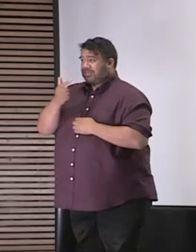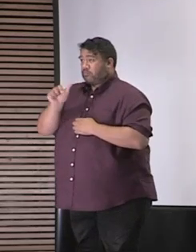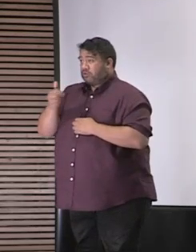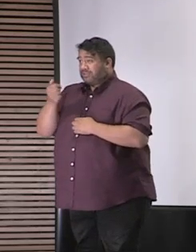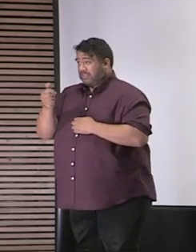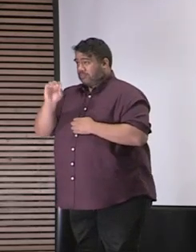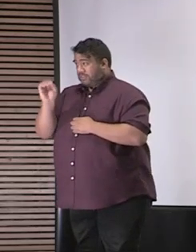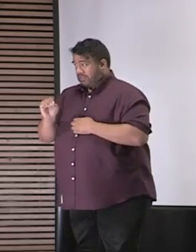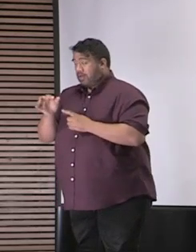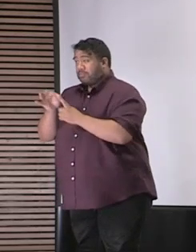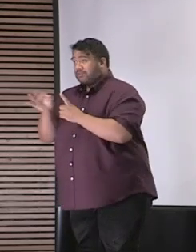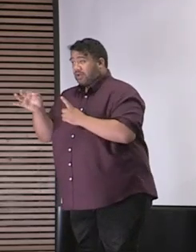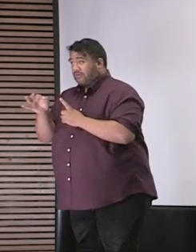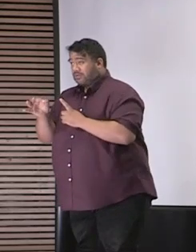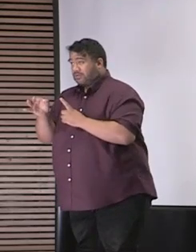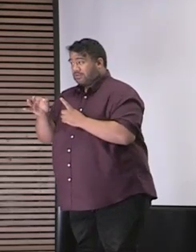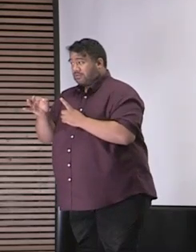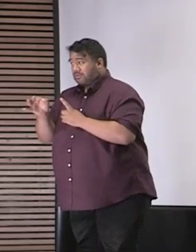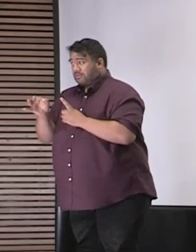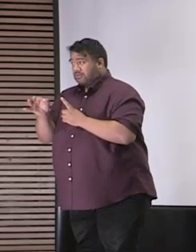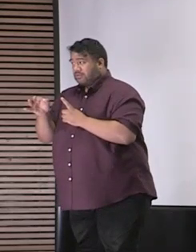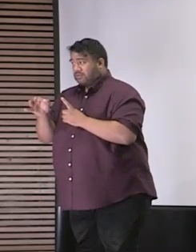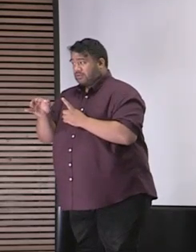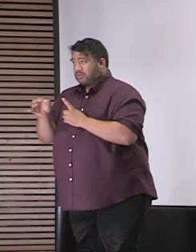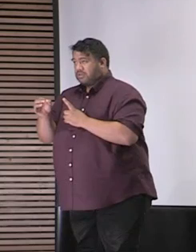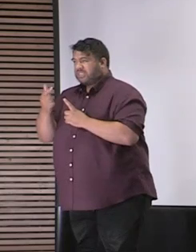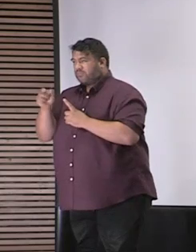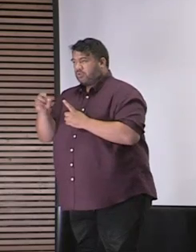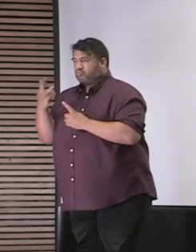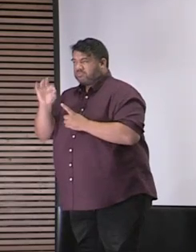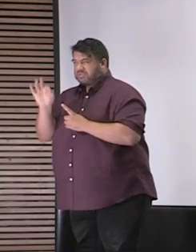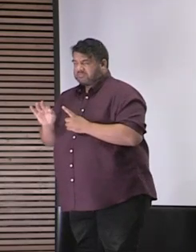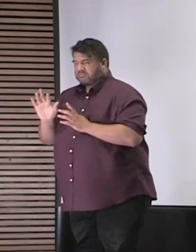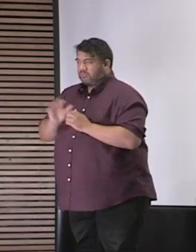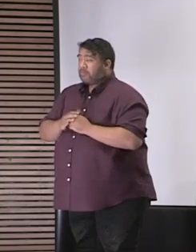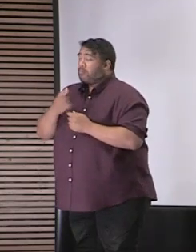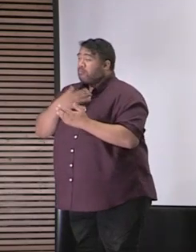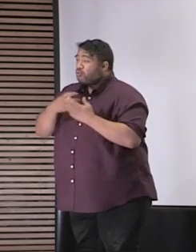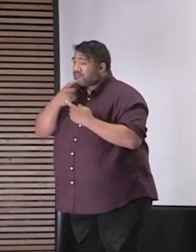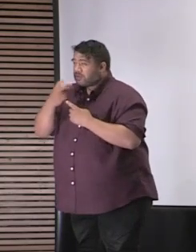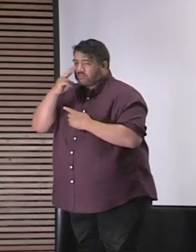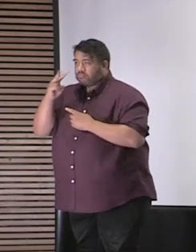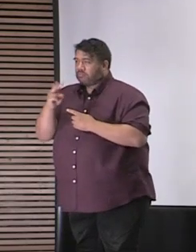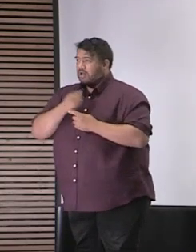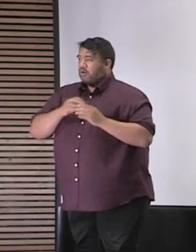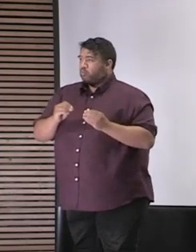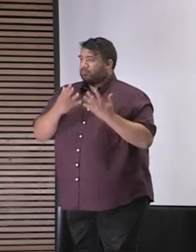tiene el mayor número con 56.